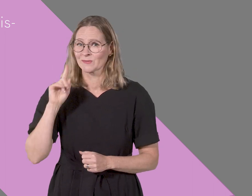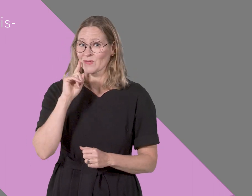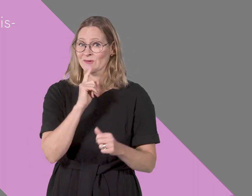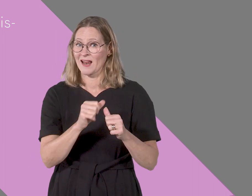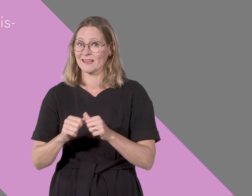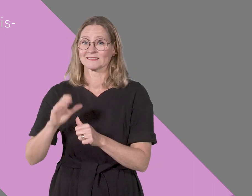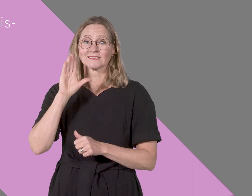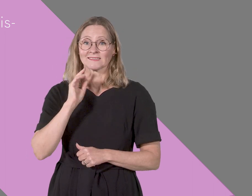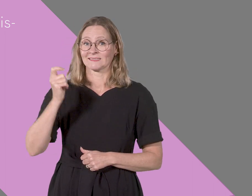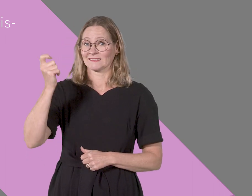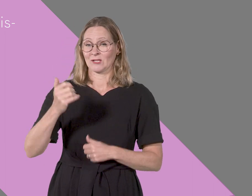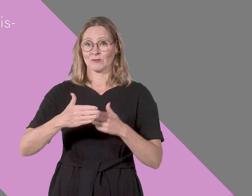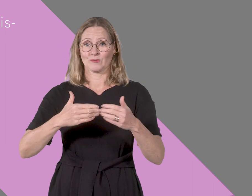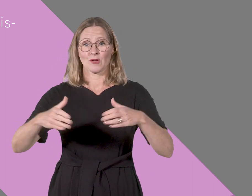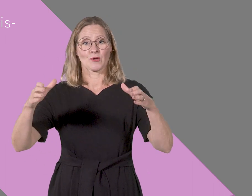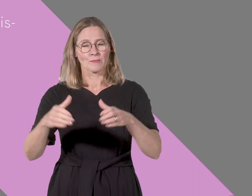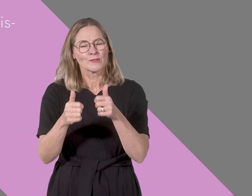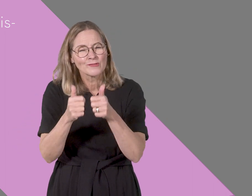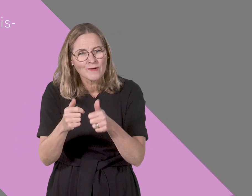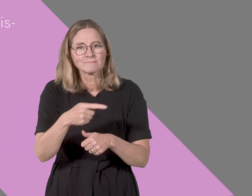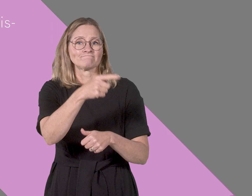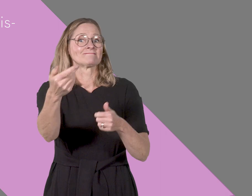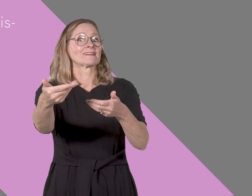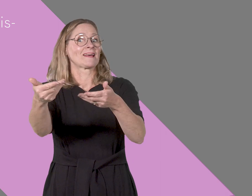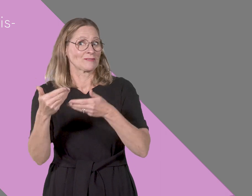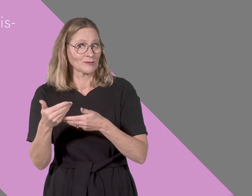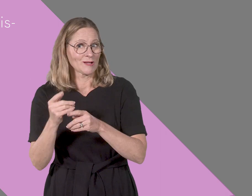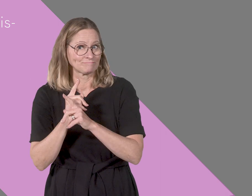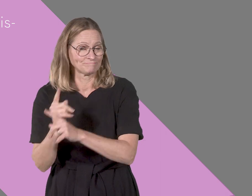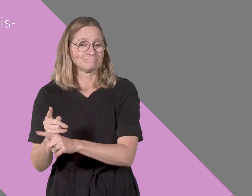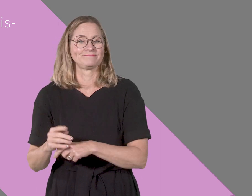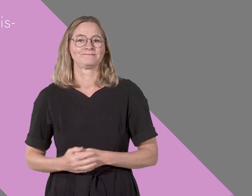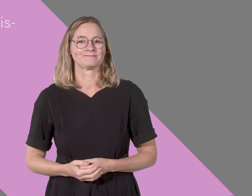Kuurojen Liiton seniorityöryhmä toivottaa teidät tervetulleiksi!